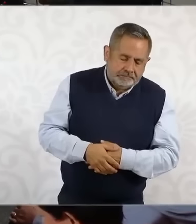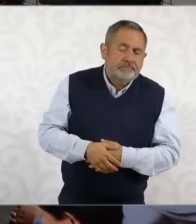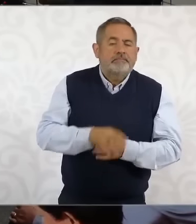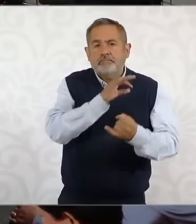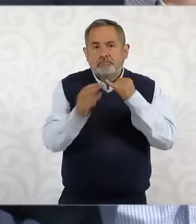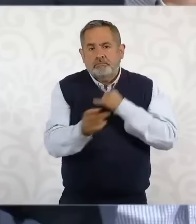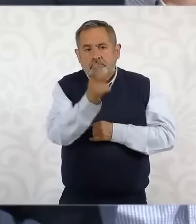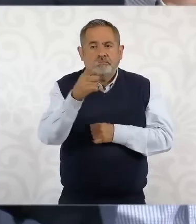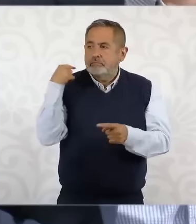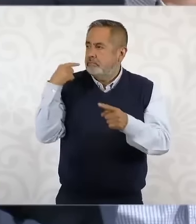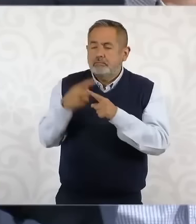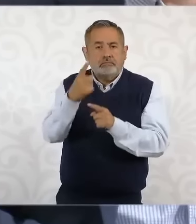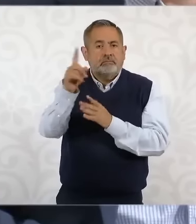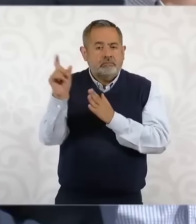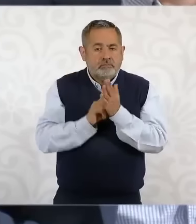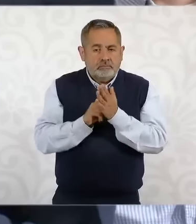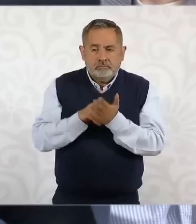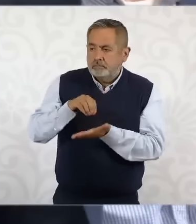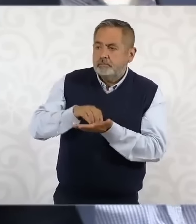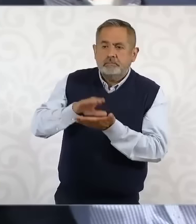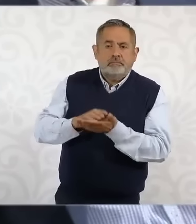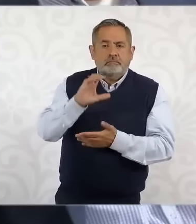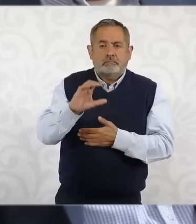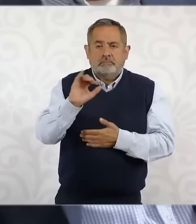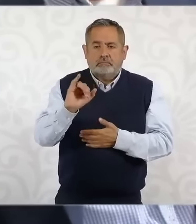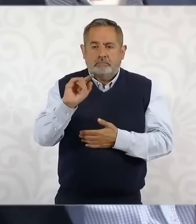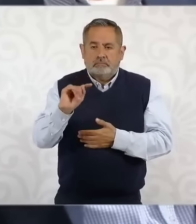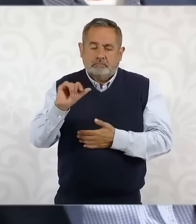ya se cumplió un mes de que Citlali Hernández salió de la Secretaria de las Mujeres. ¿Sabe? Sí,